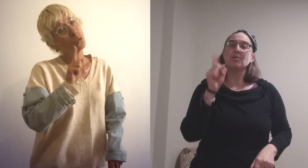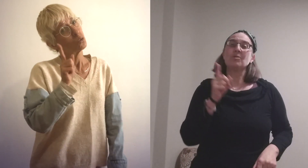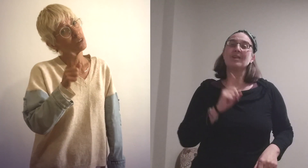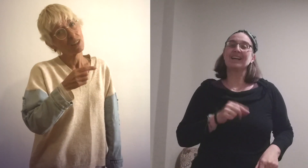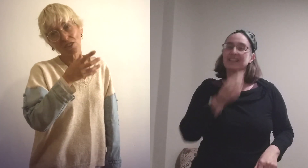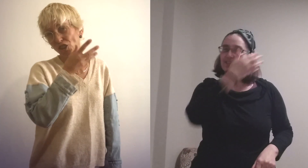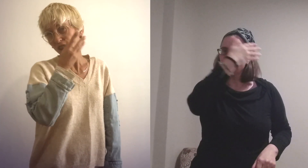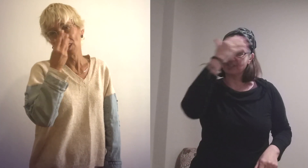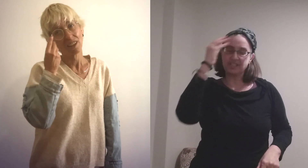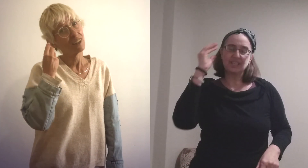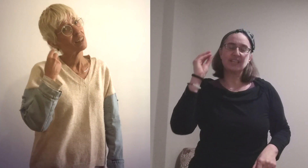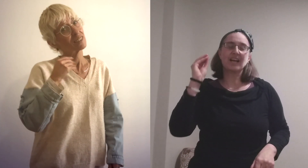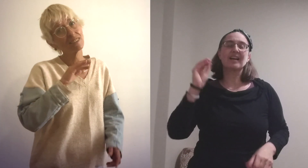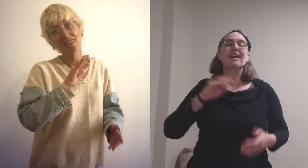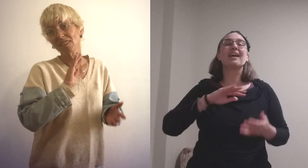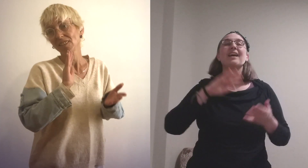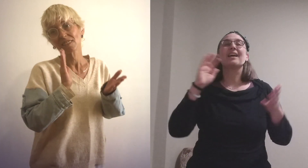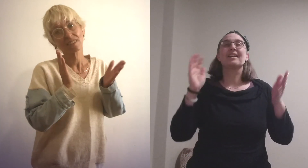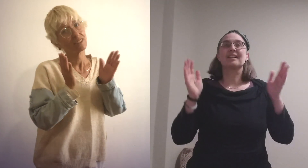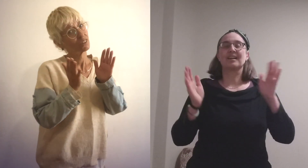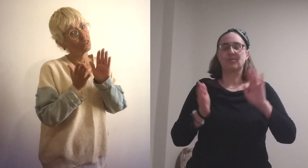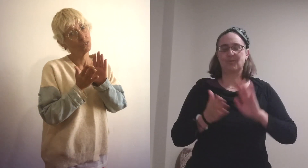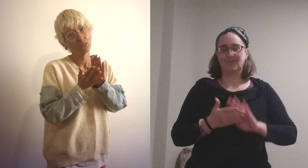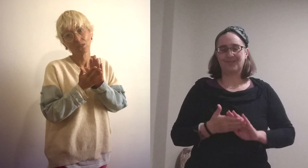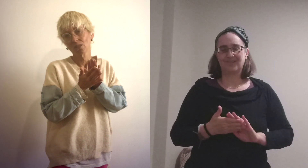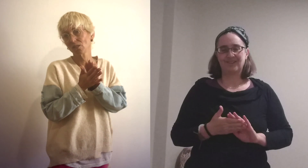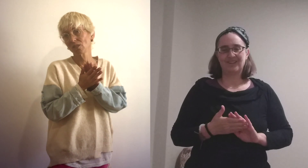אולי ישכיח את הכל